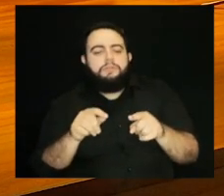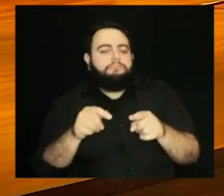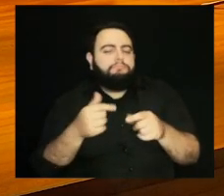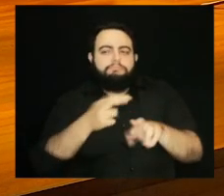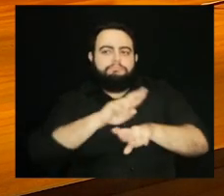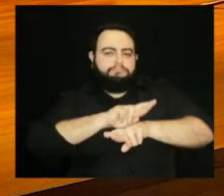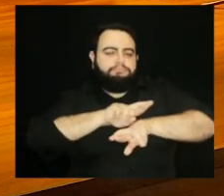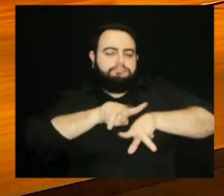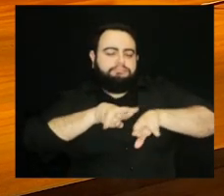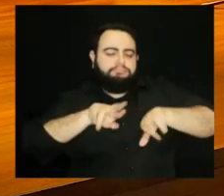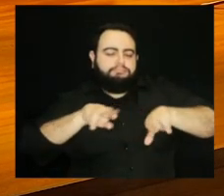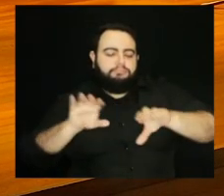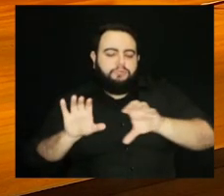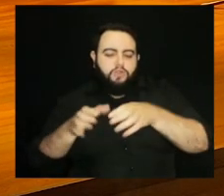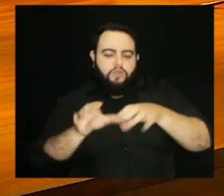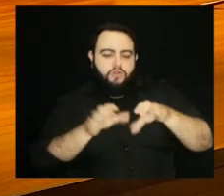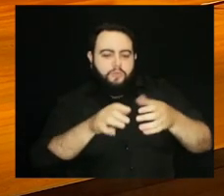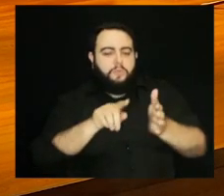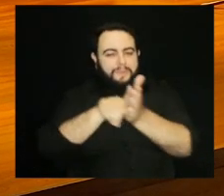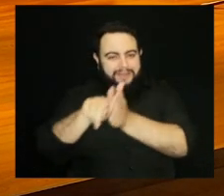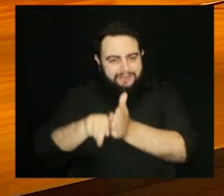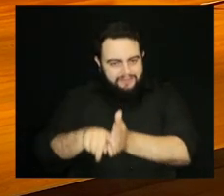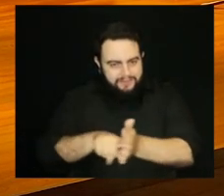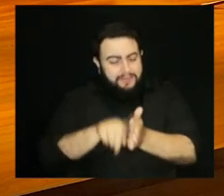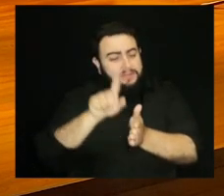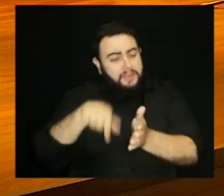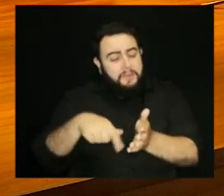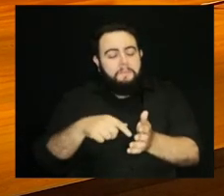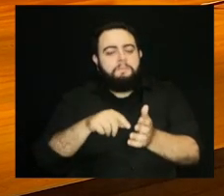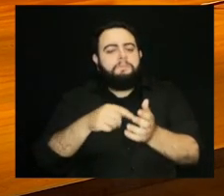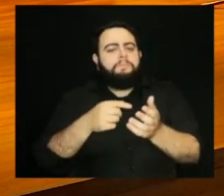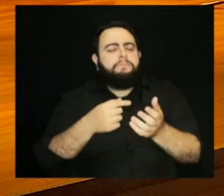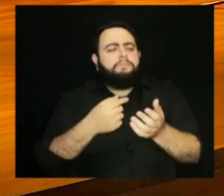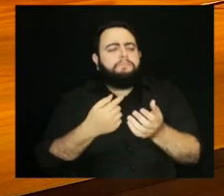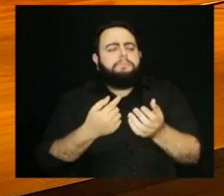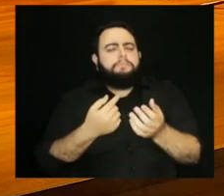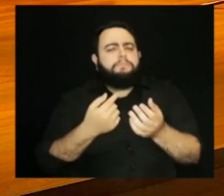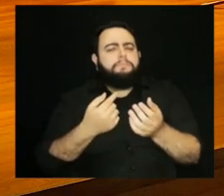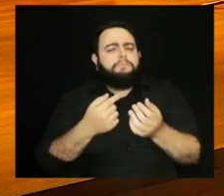pesquisam e tal, que é uma música muito incompreensível pros nossos ouvidos acidentais,